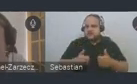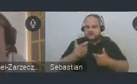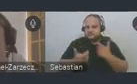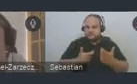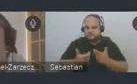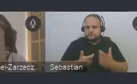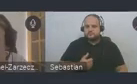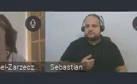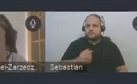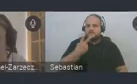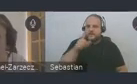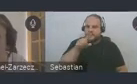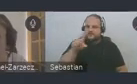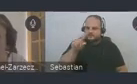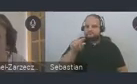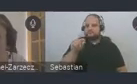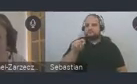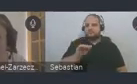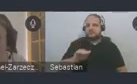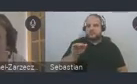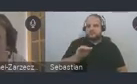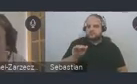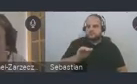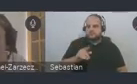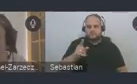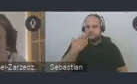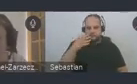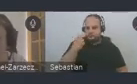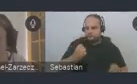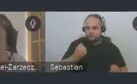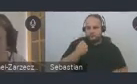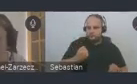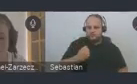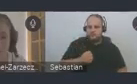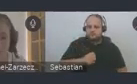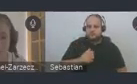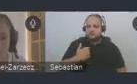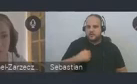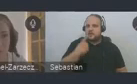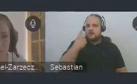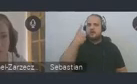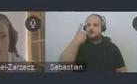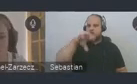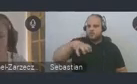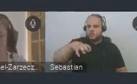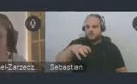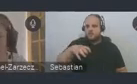Takie podwójne kliknięcie jest dla nich bardzo trudne. Ja raz z jedną grupą poświęciłam połowę zajęć